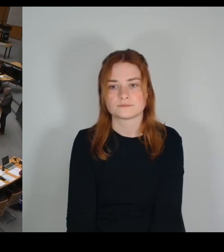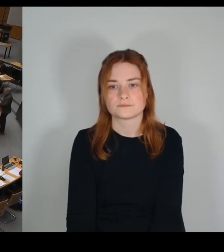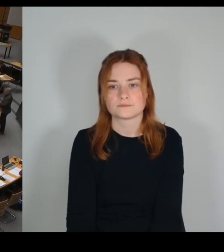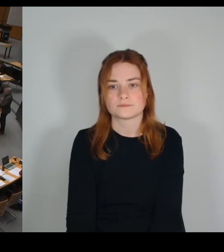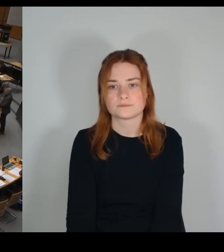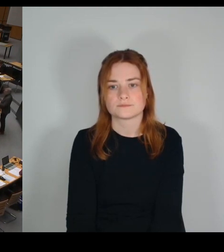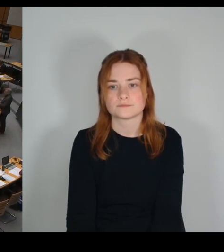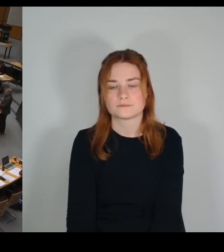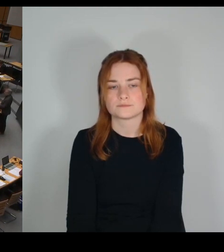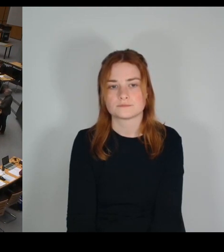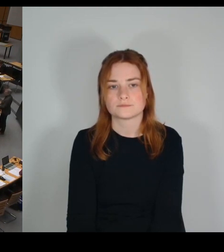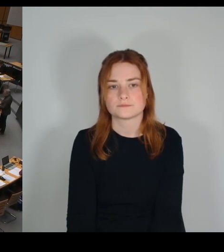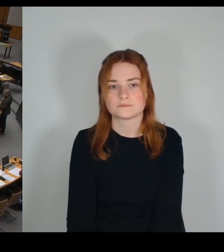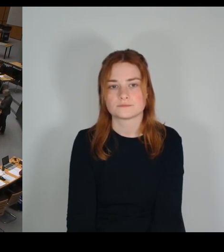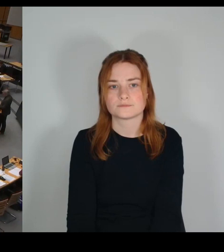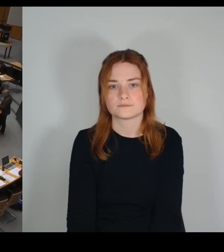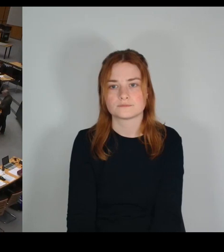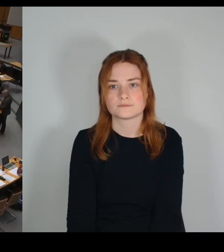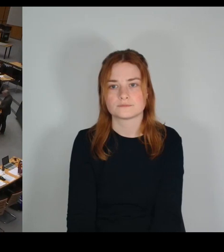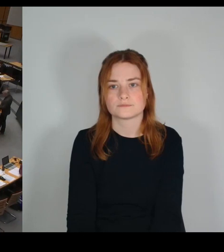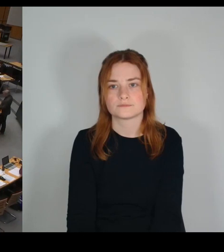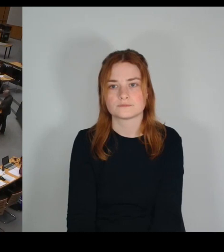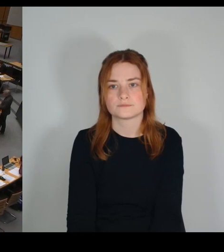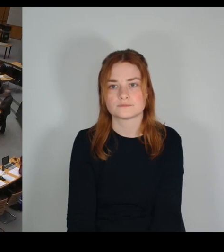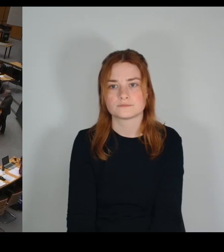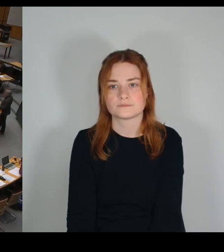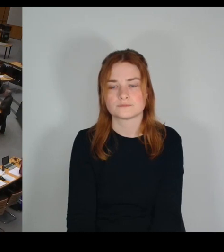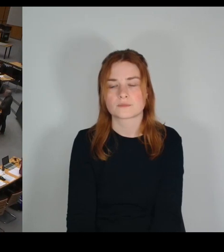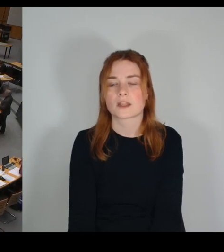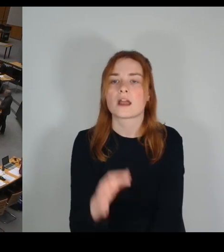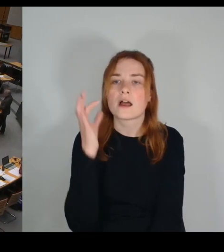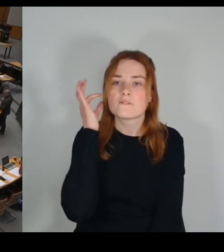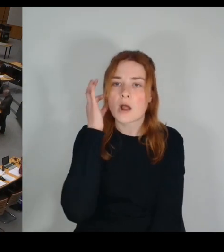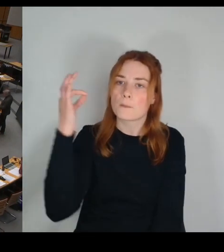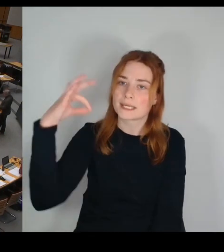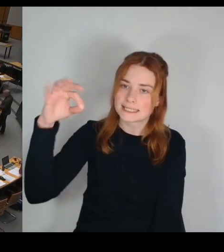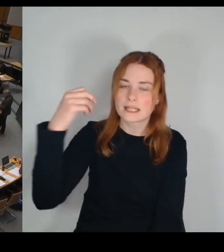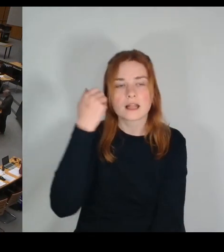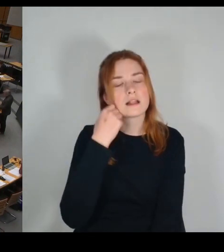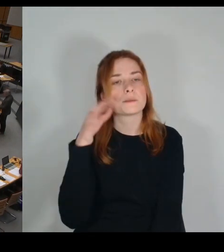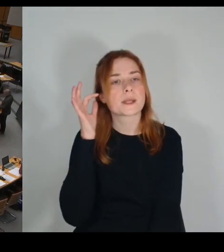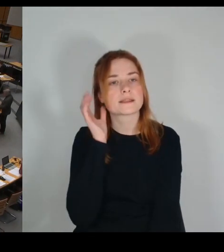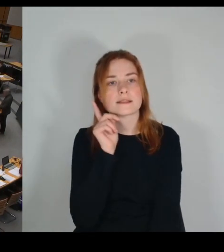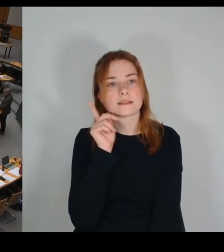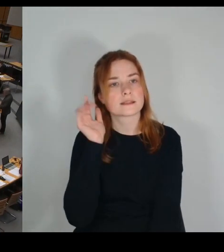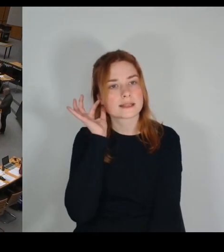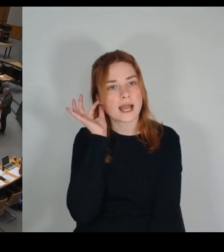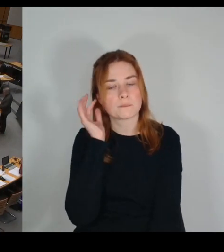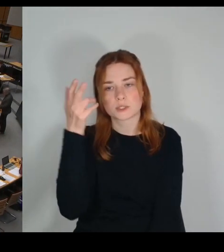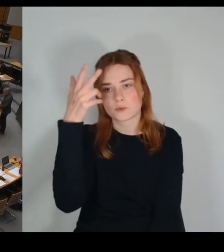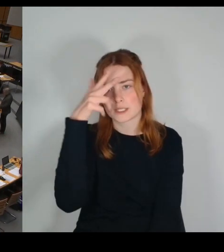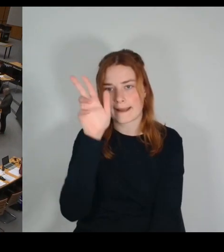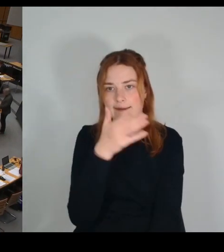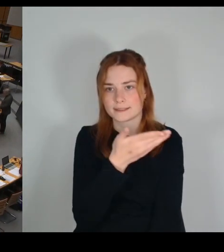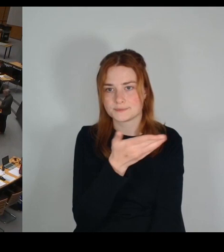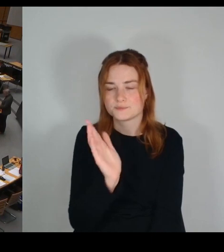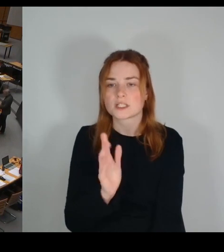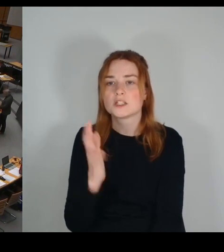Frau Präsidentin! Meine Damen und Herren! Die sogenannte Schleierfahndung findet in Berlin keine rechtliche